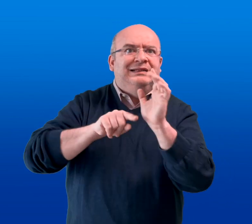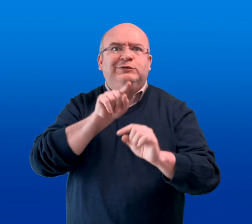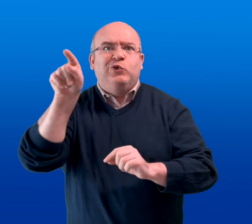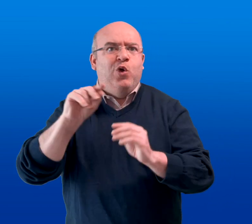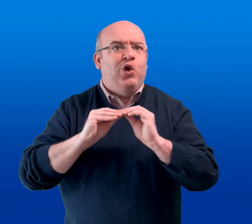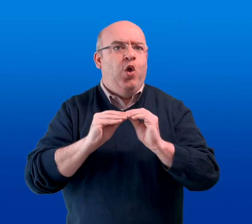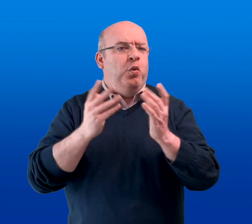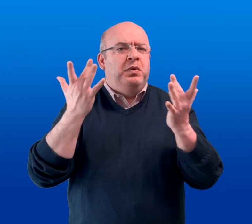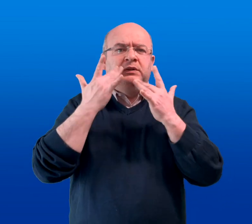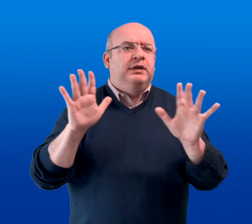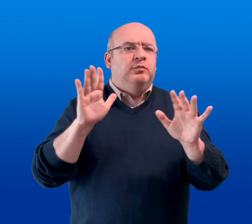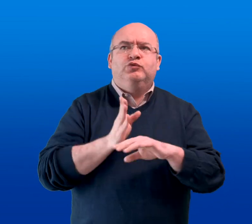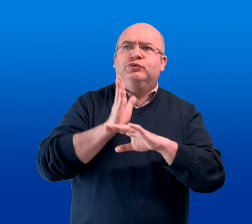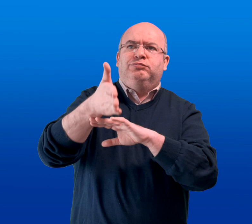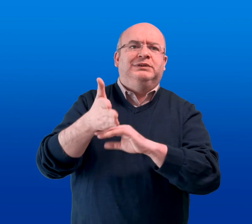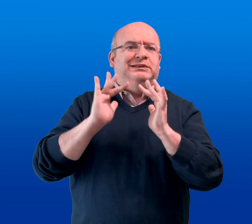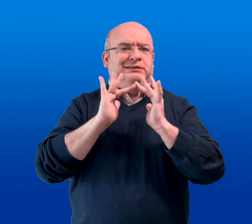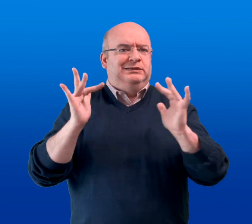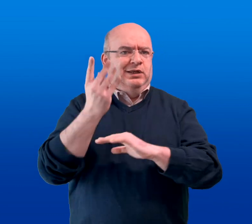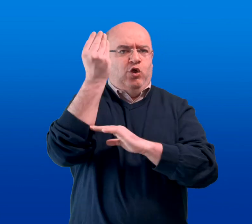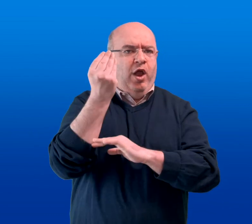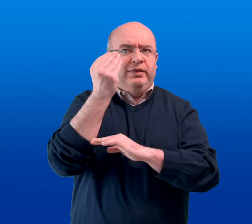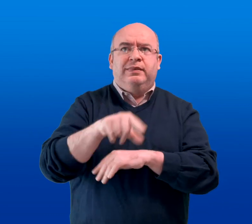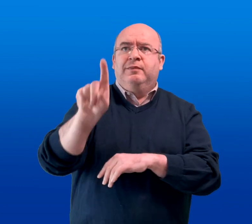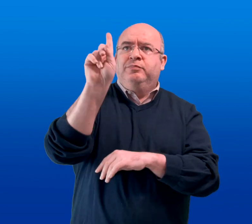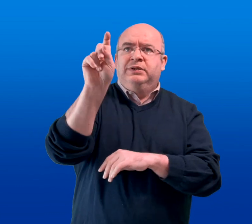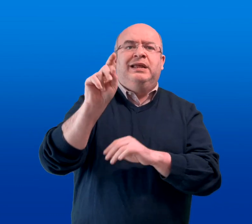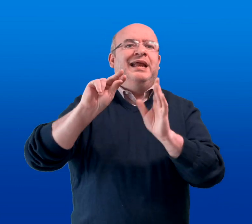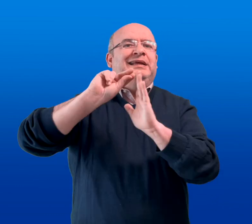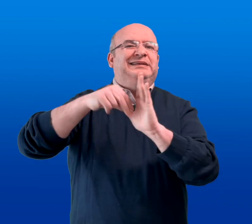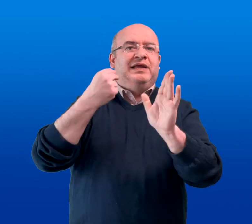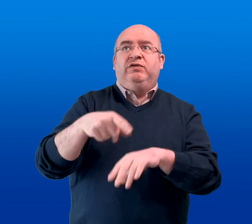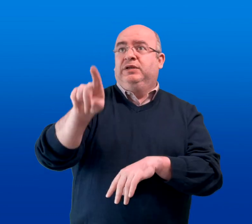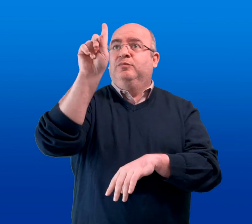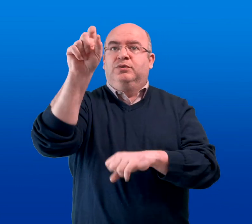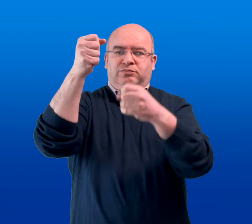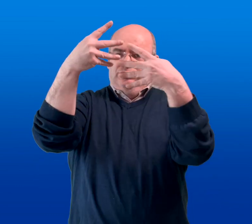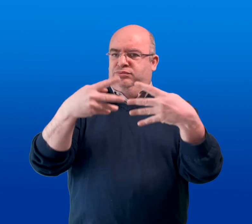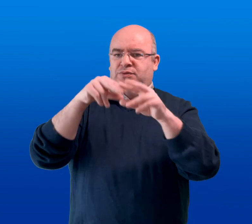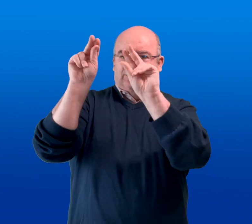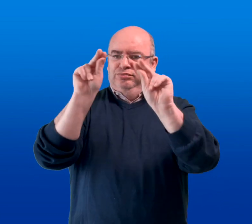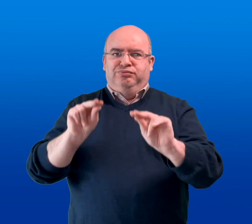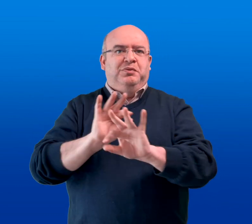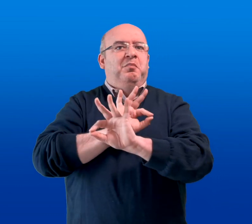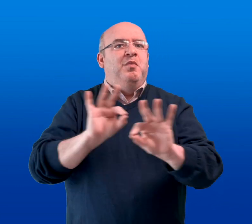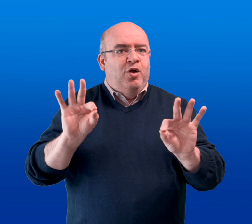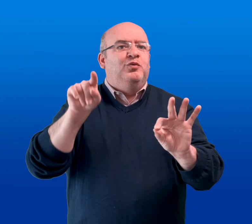Per iscriversi alla newsletter andare nella homepage del sito nazionale www.ens.it e cliccare sul bottone “iscriviti” alla nostra newsletter per